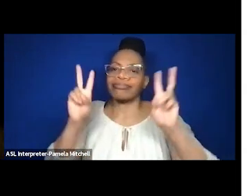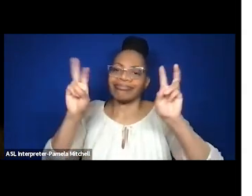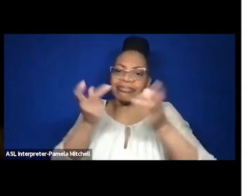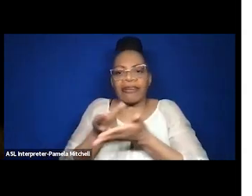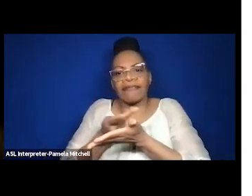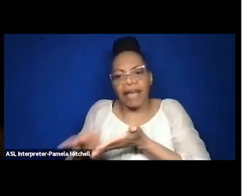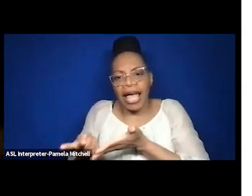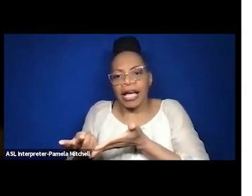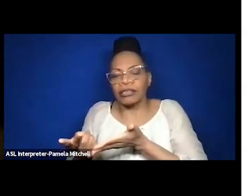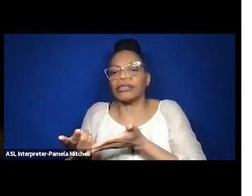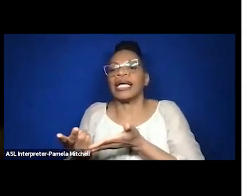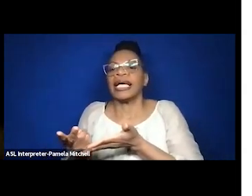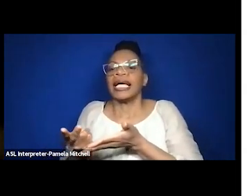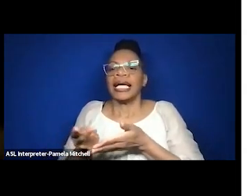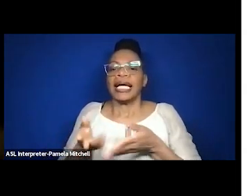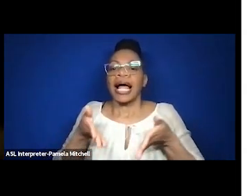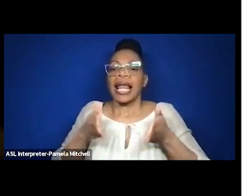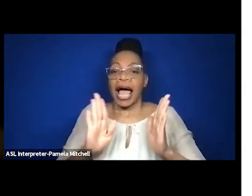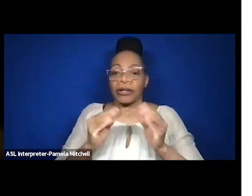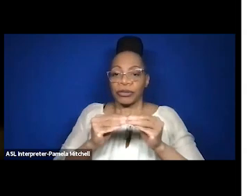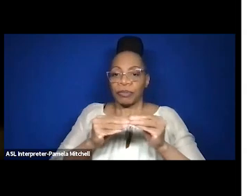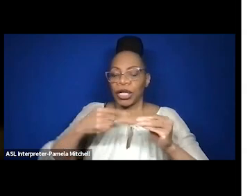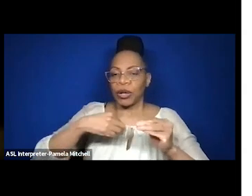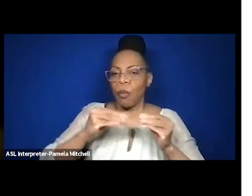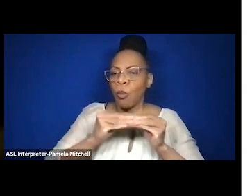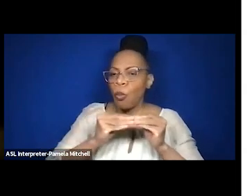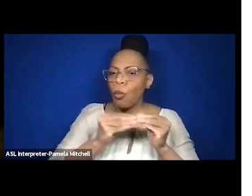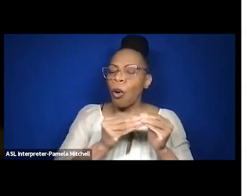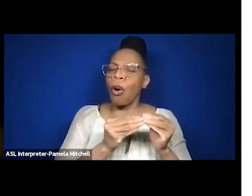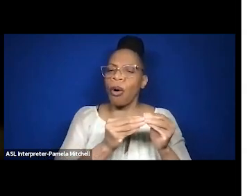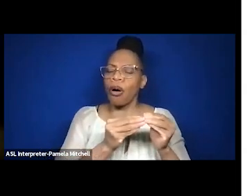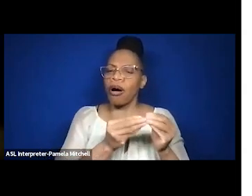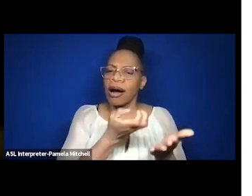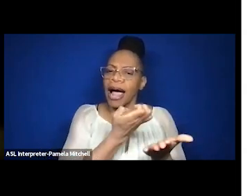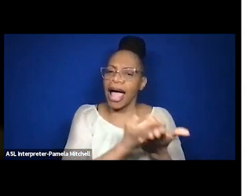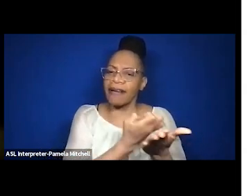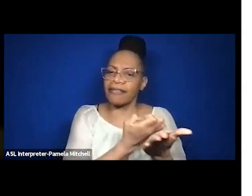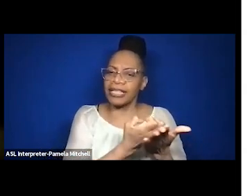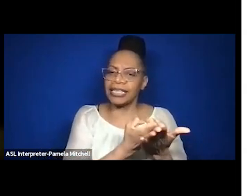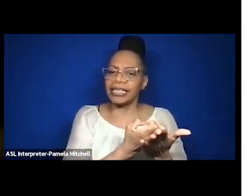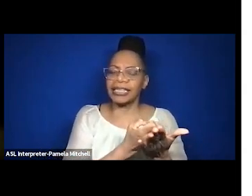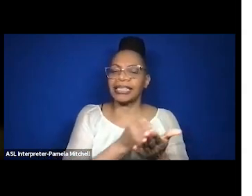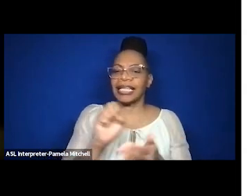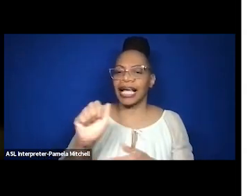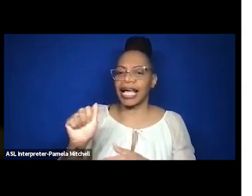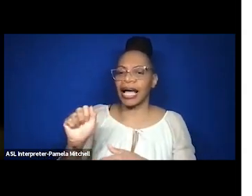simplemente me da más evidencia para ese MSR. Es importante también conocer las observaciones de los compañeros de equipo.